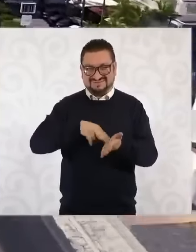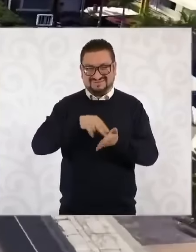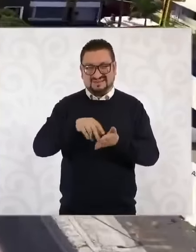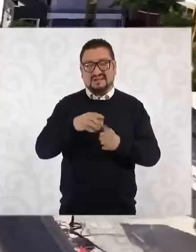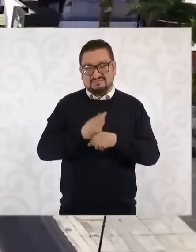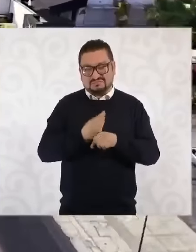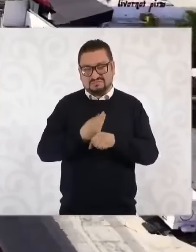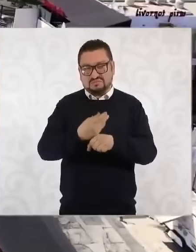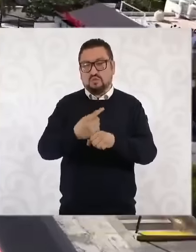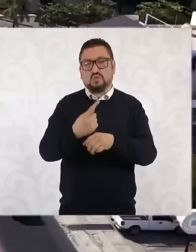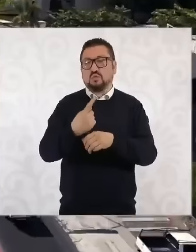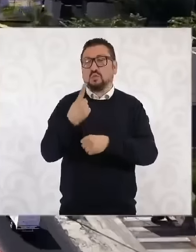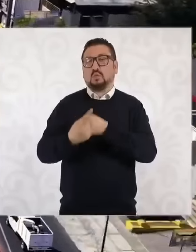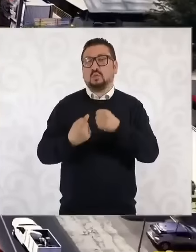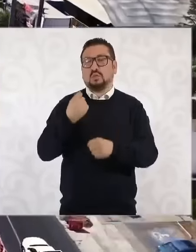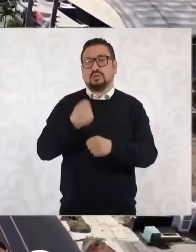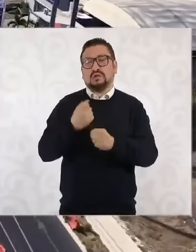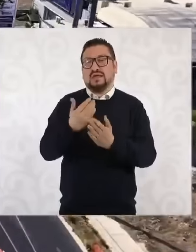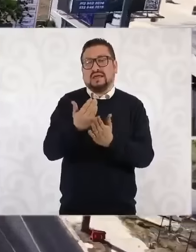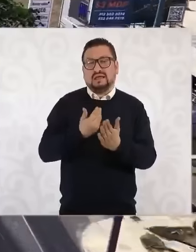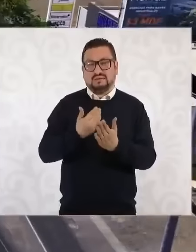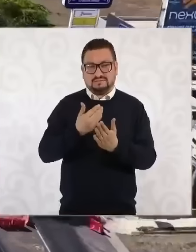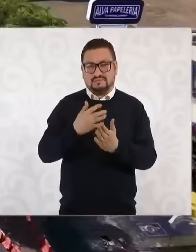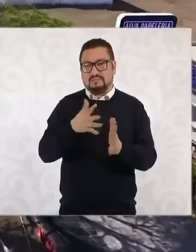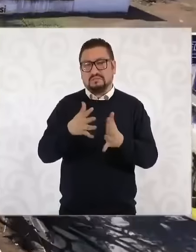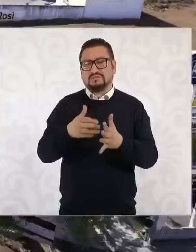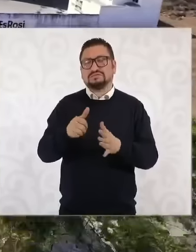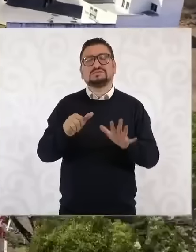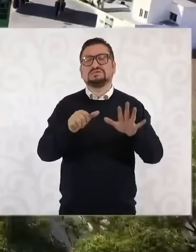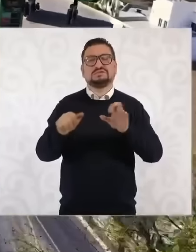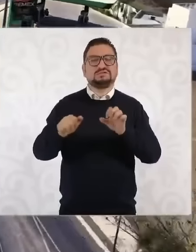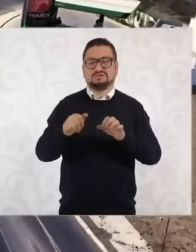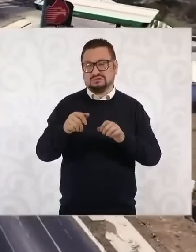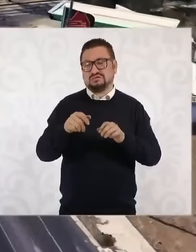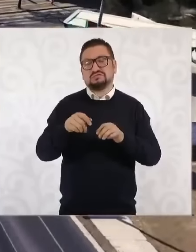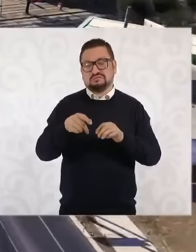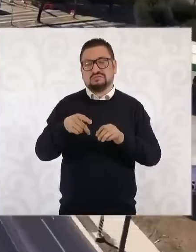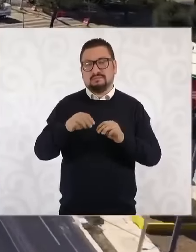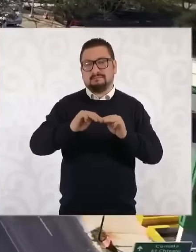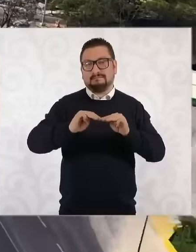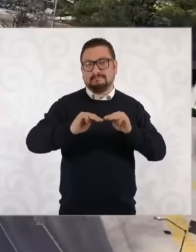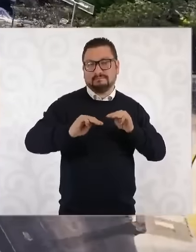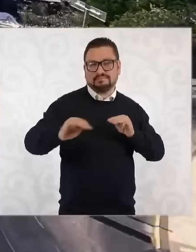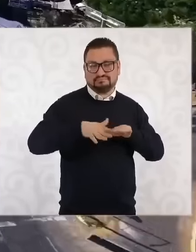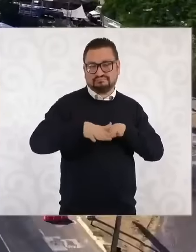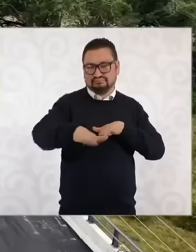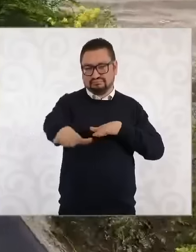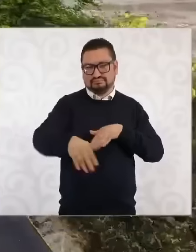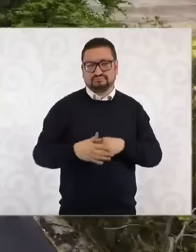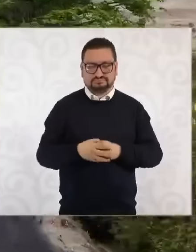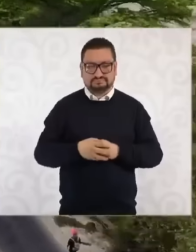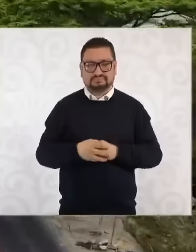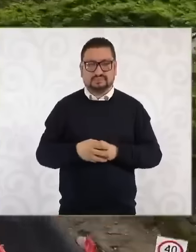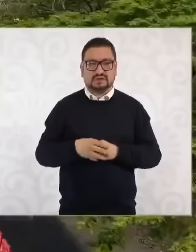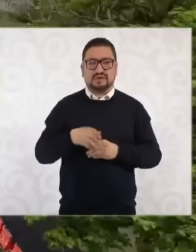menos de un año su construcción. Es un puente de casi 600 met de longitud. Adelante, Arcosur. Este